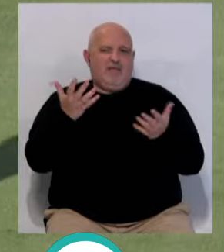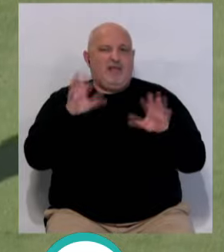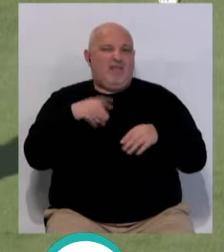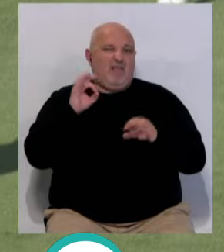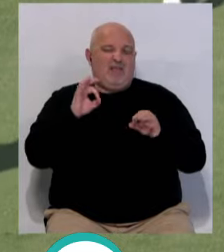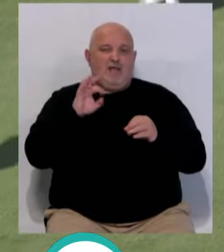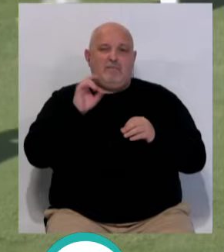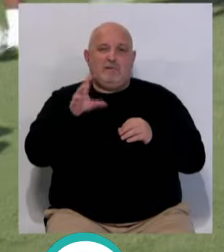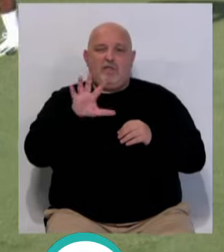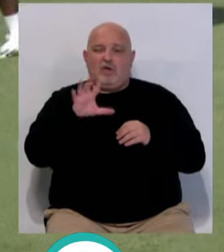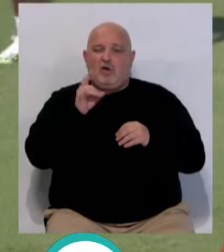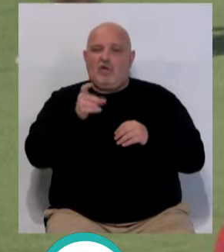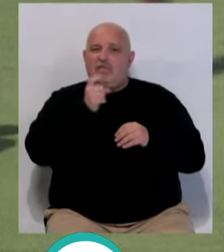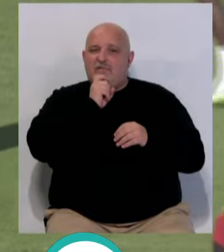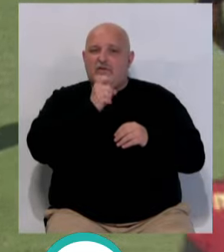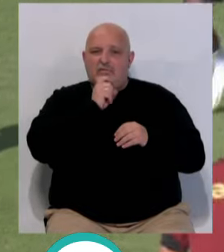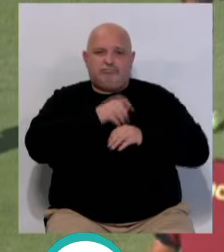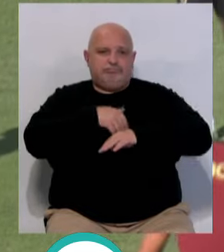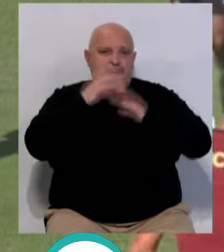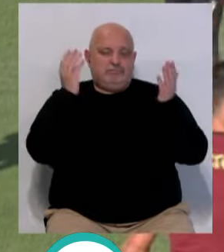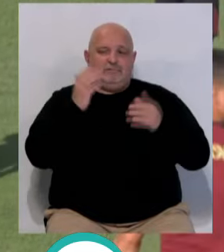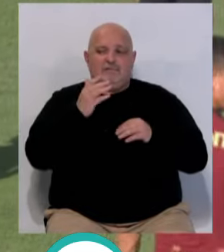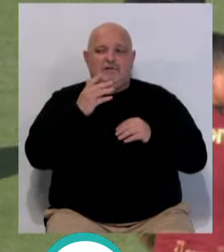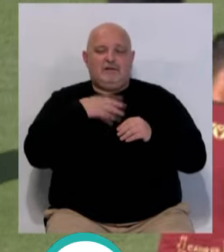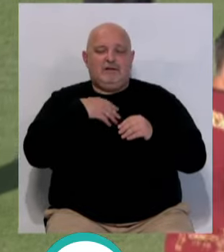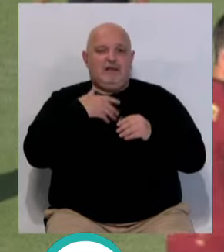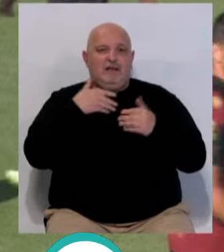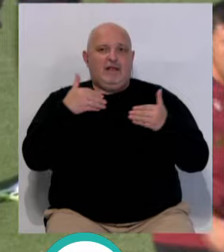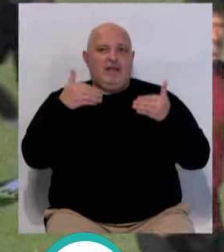que meter cinco goles es complicadísimo porque salimos en una alineación en donde ninguno ha